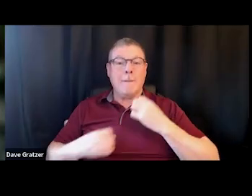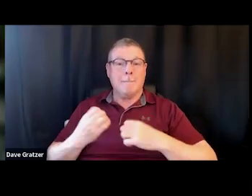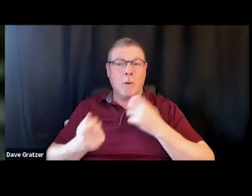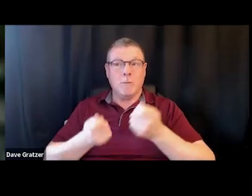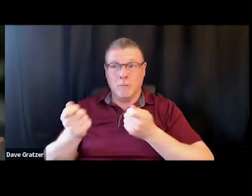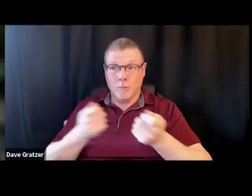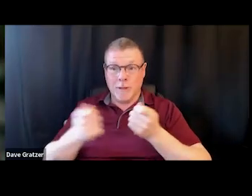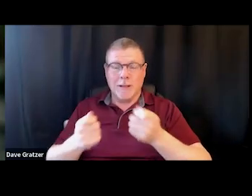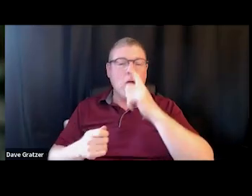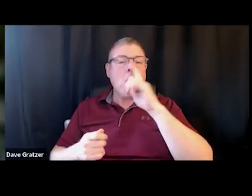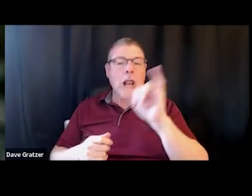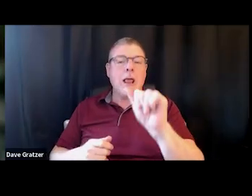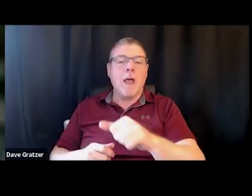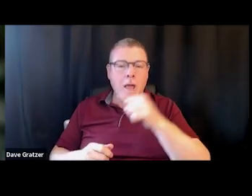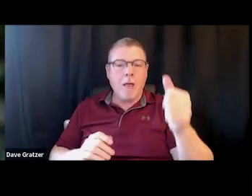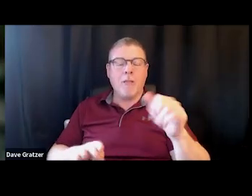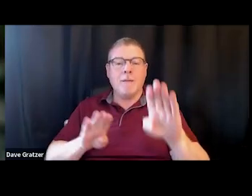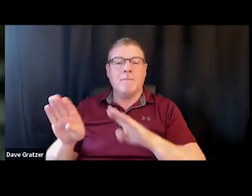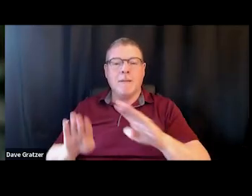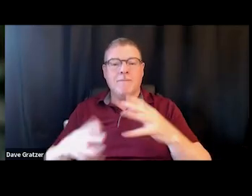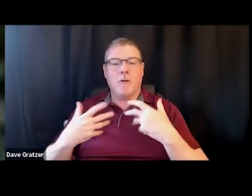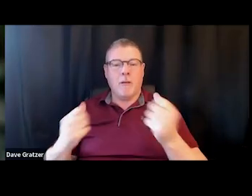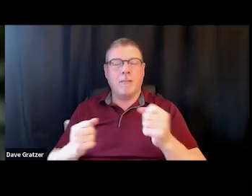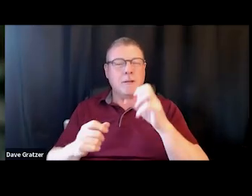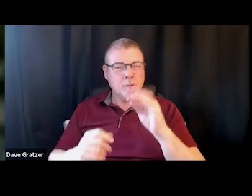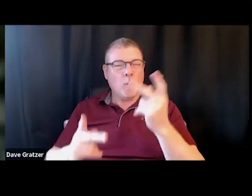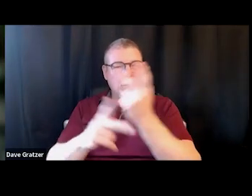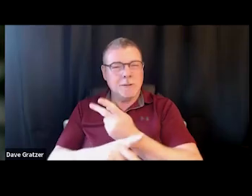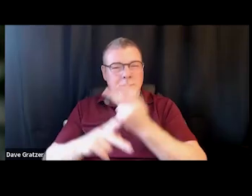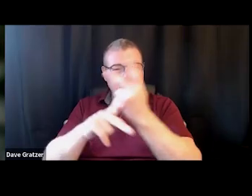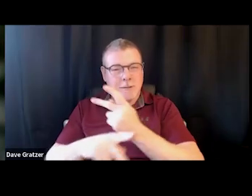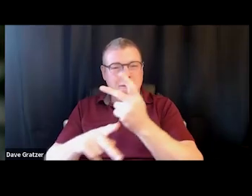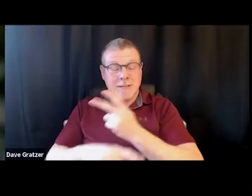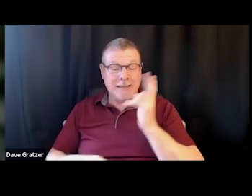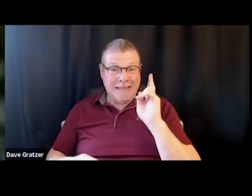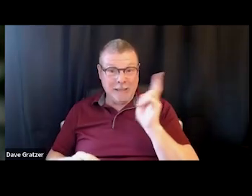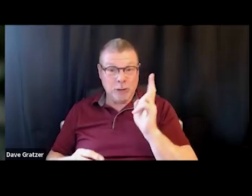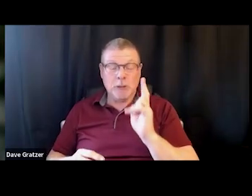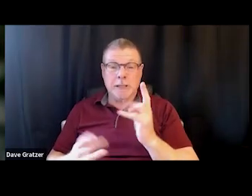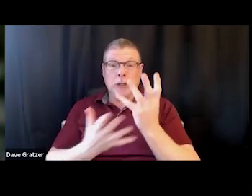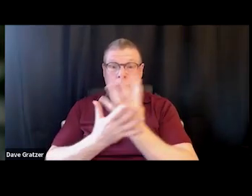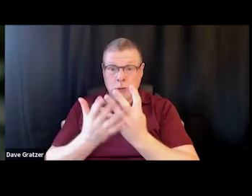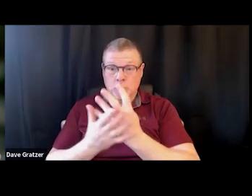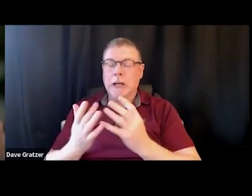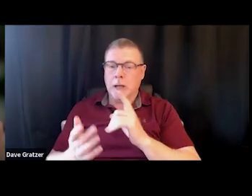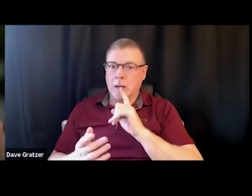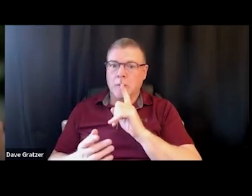puede parecerse a otros síntomas de salud conductual. Entonces, desentrañar e identificar ese historial de lesión cerebral a través de la evaluación puede ser muy relevante